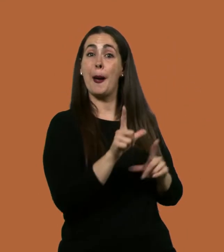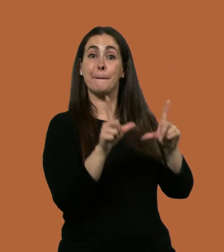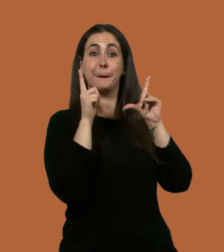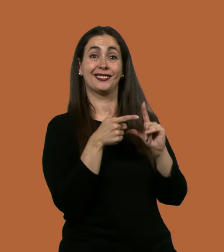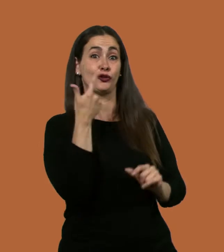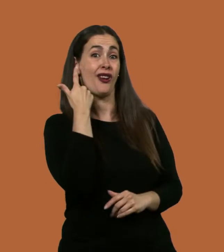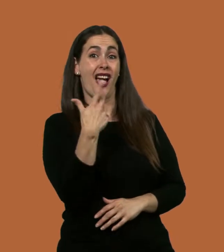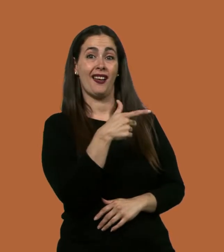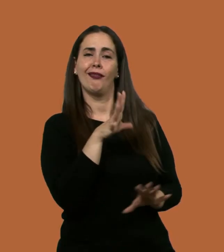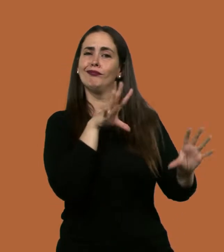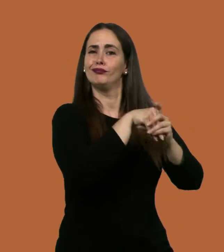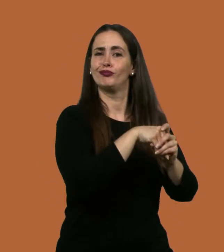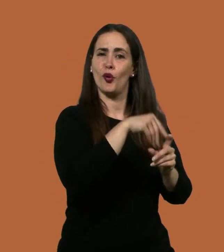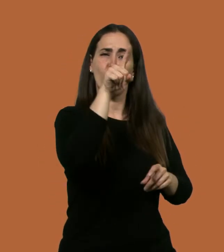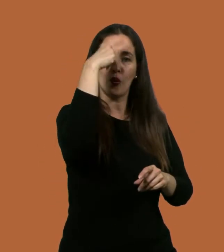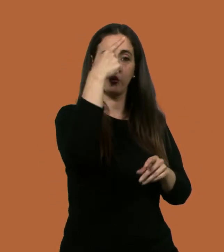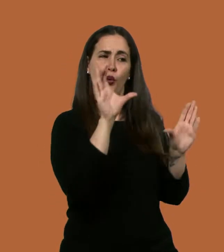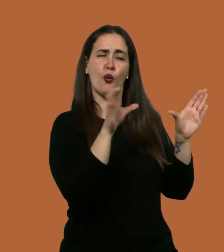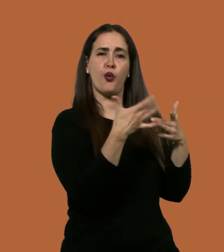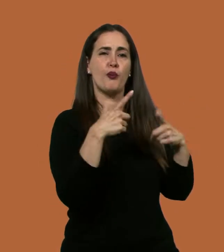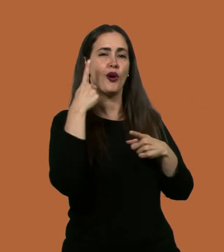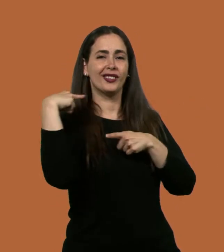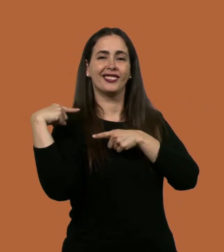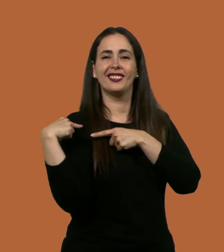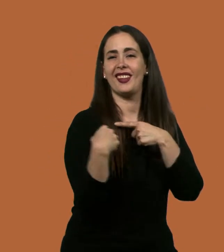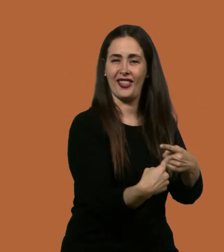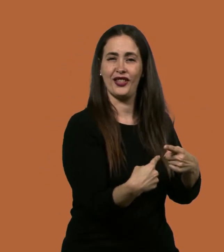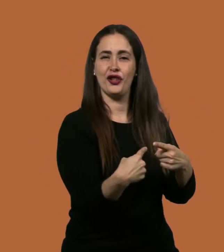que ha passat a formar part de la cultura i el folklore